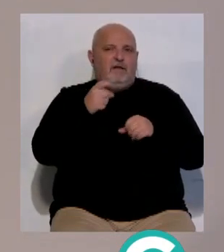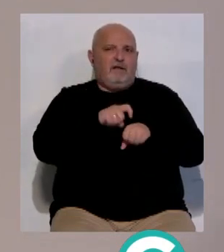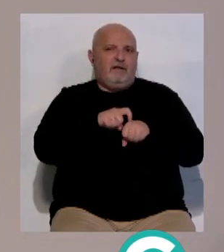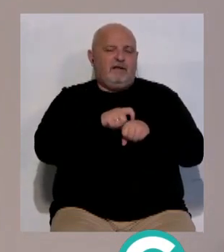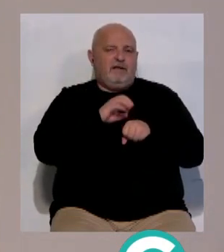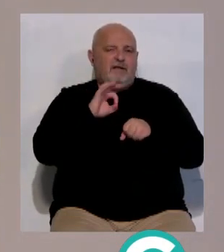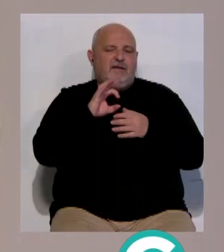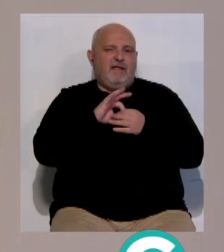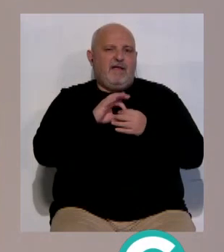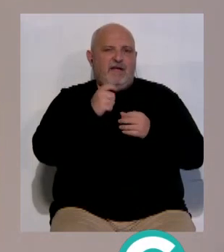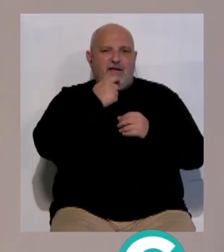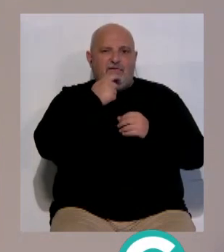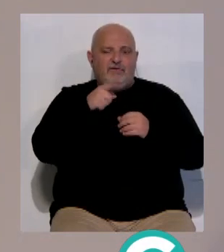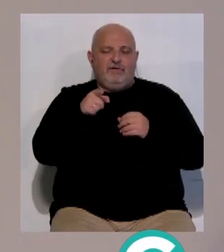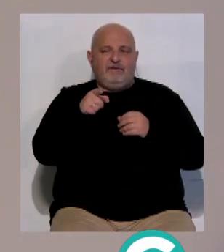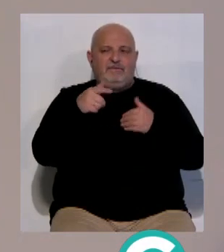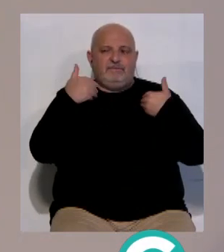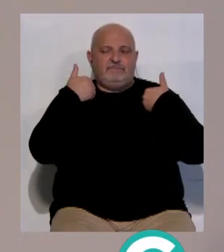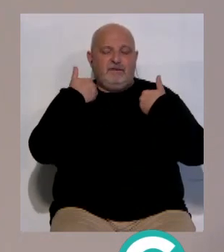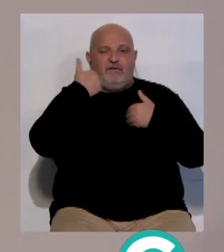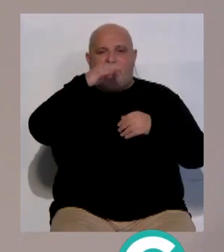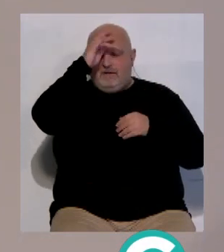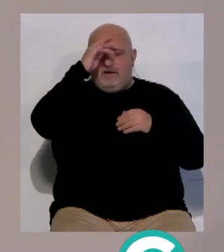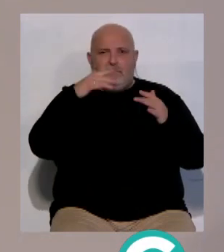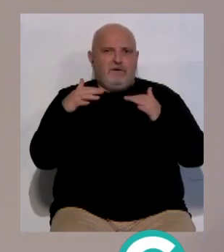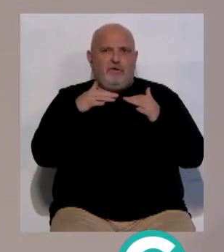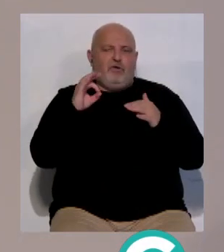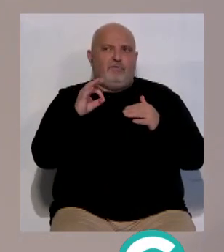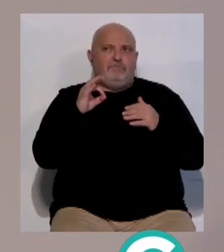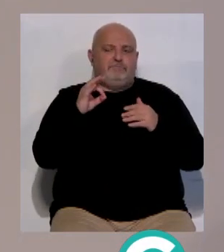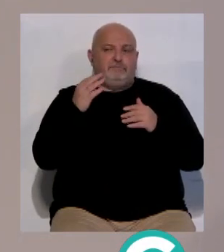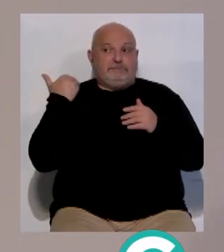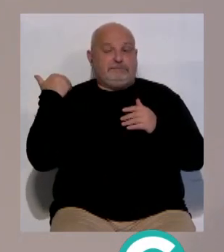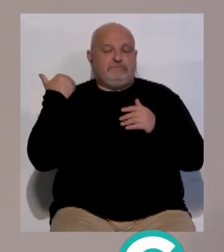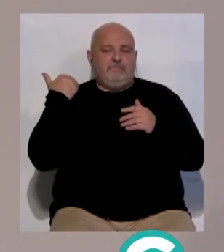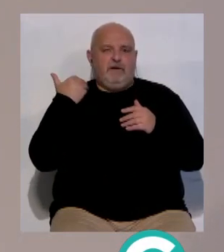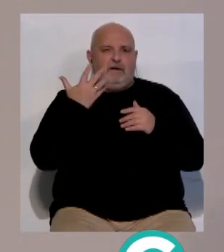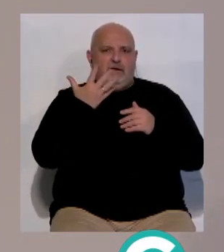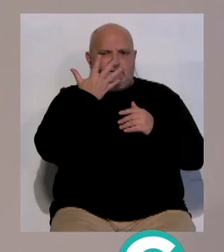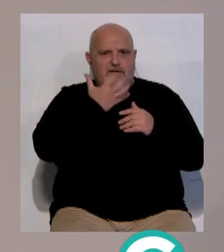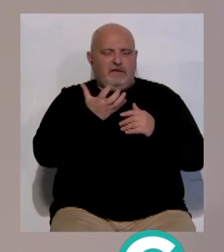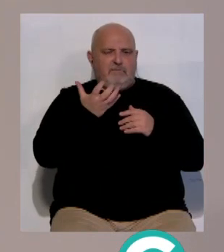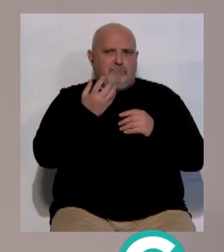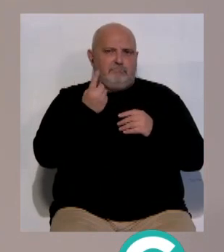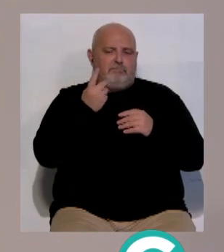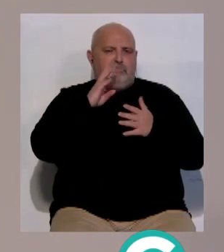mundo de los árbitros este fin de semana ha habido partidos serios eh ha habido Barcelona Atlético de